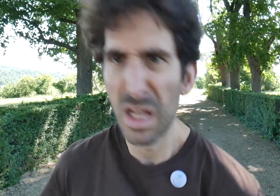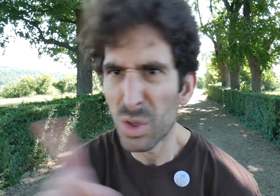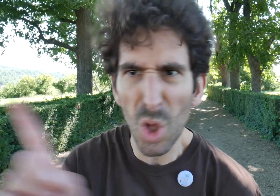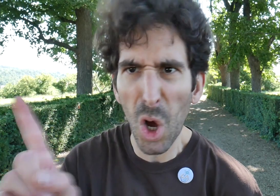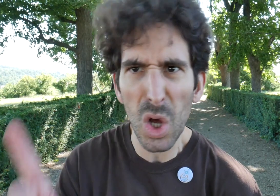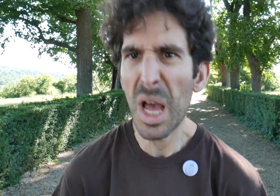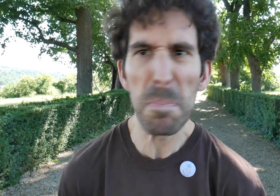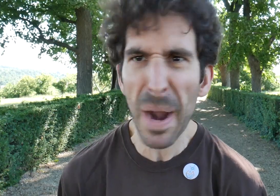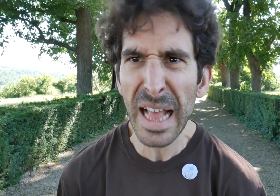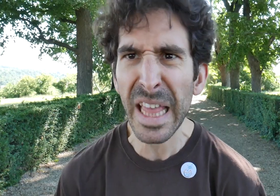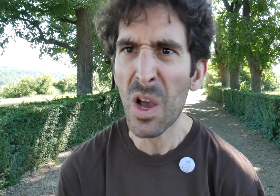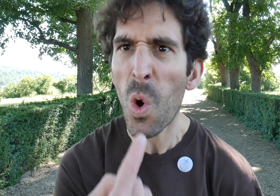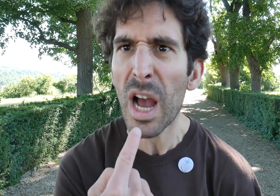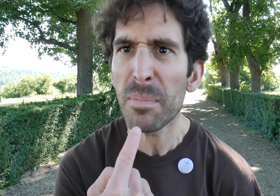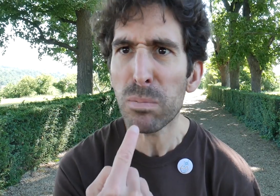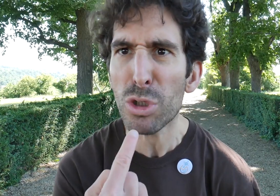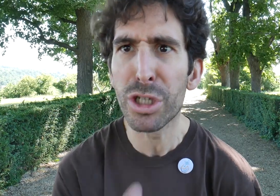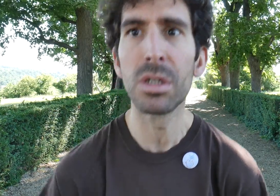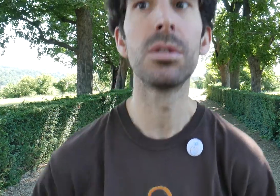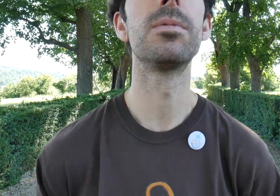Non pas les tiques ! Regarde ma bouche !